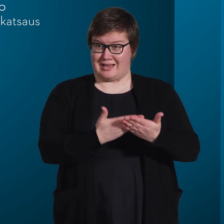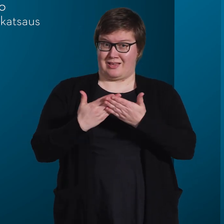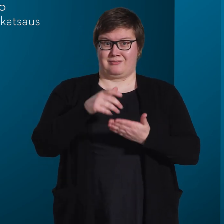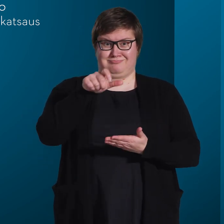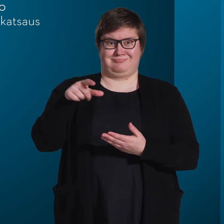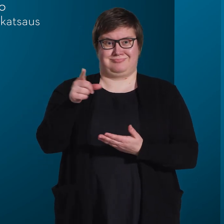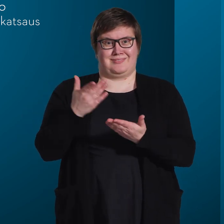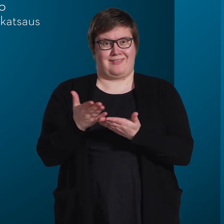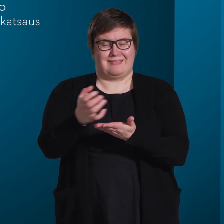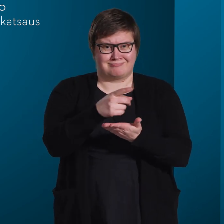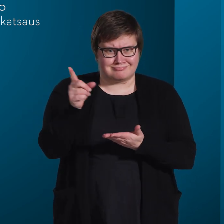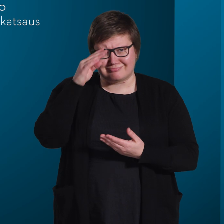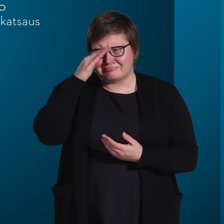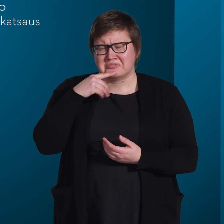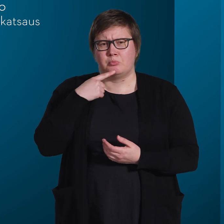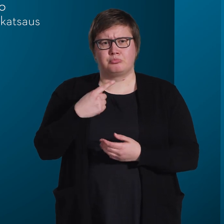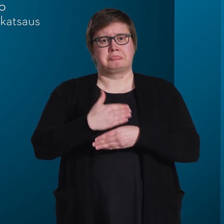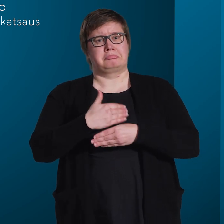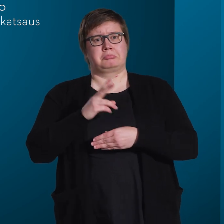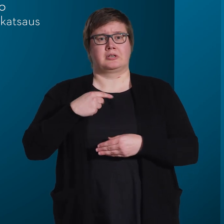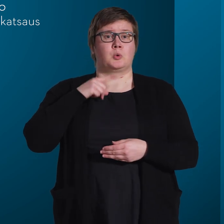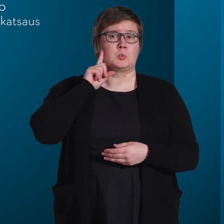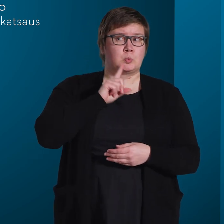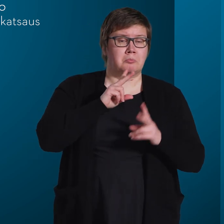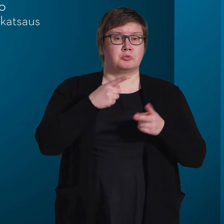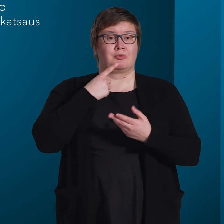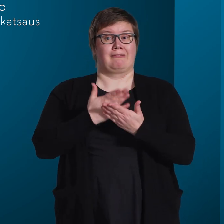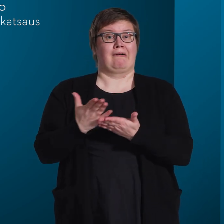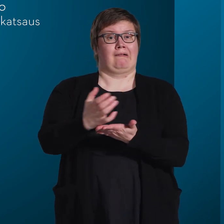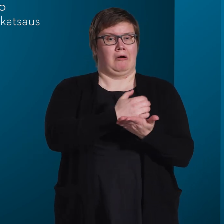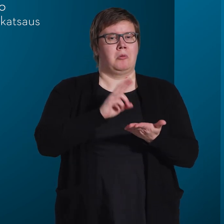Kerääjät esiintyvät kuuroina ja väittävät keräävänsä rahaa kuurojen hyväksi -